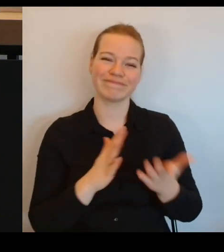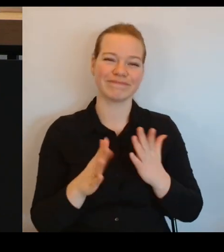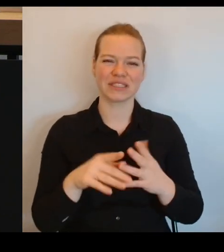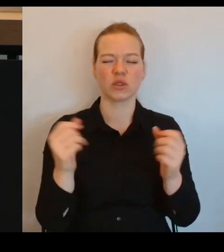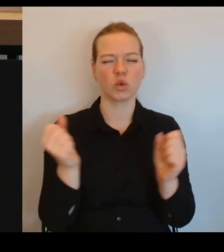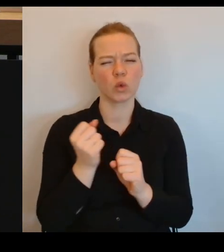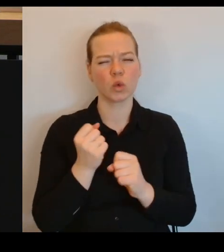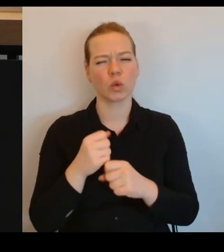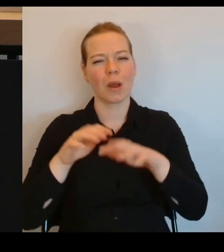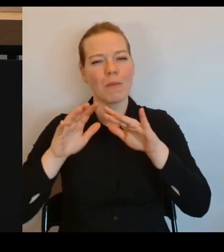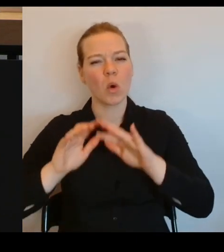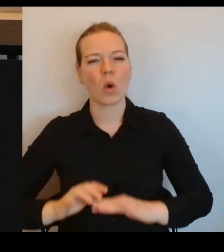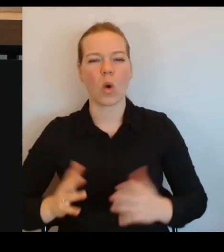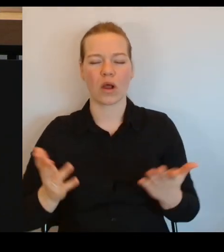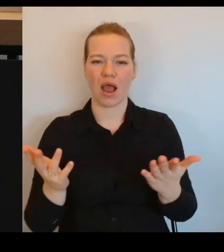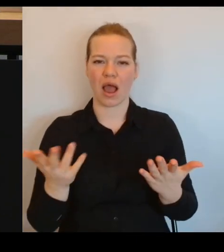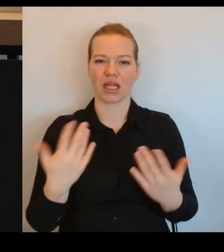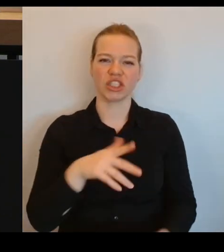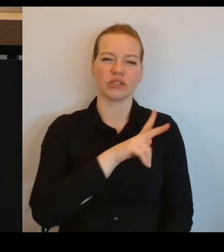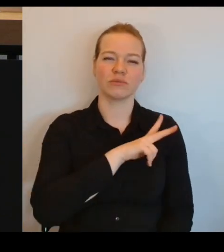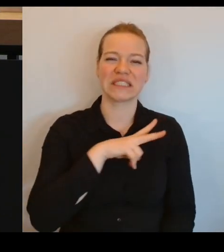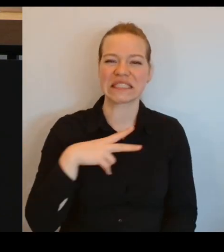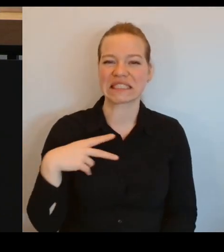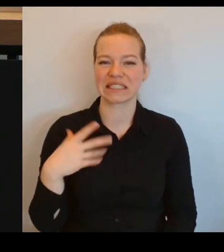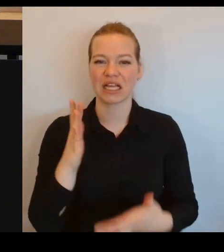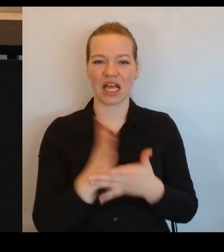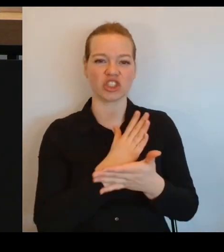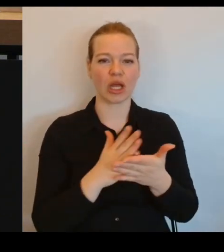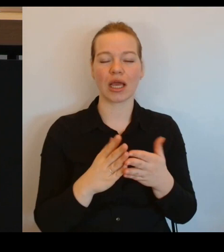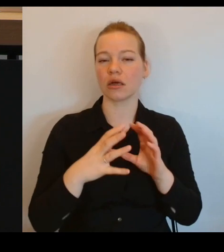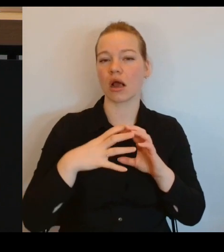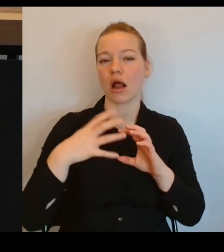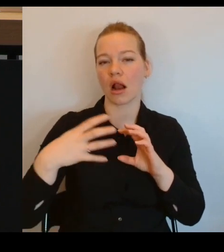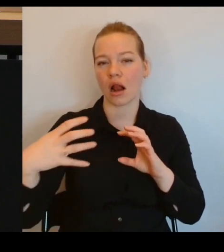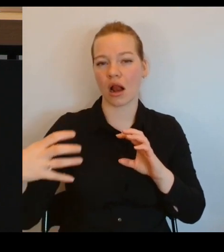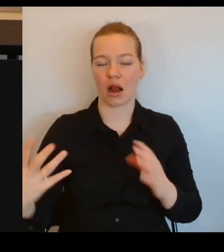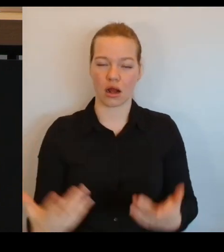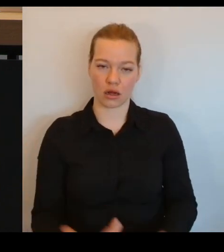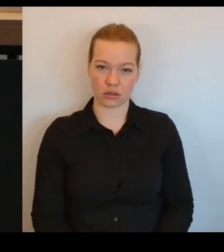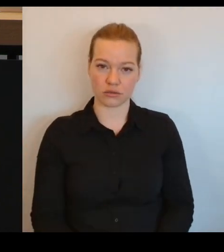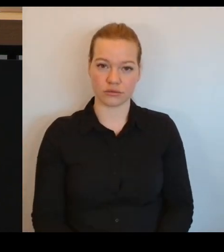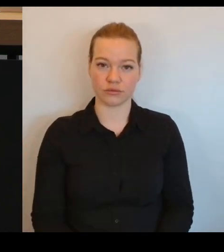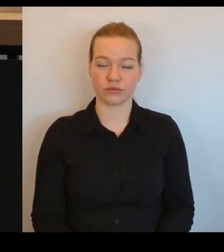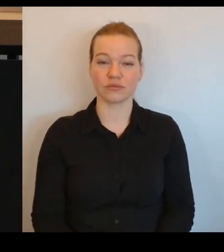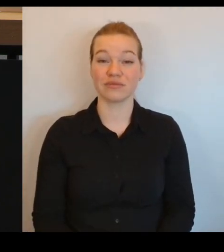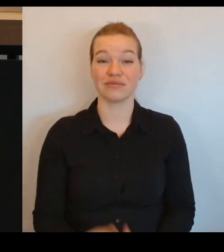Und damit laufen auch Investitionsmaßnahmen nicht ab. Dadurch dauern Investitionen in diesem Land zu lange und